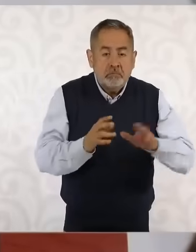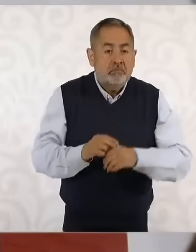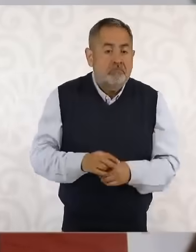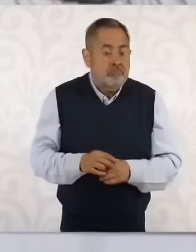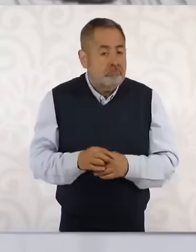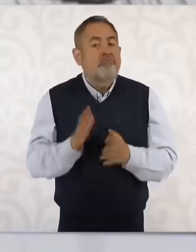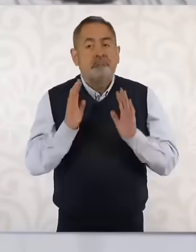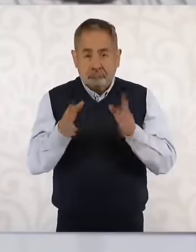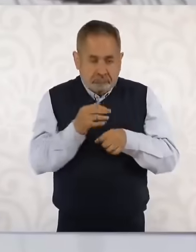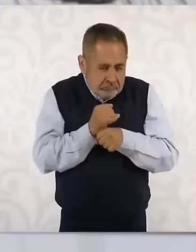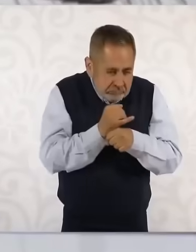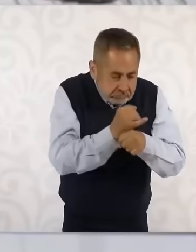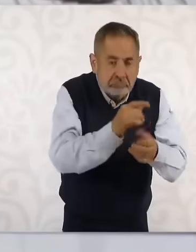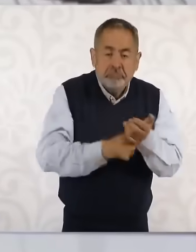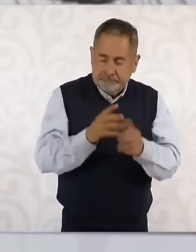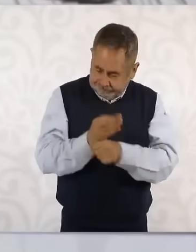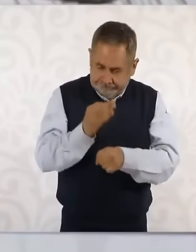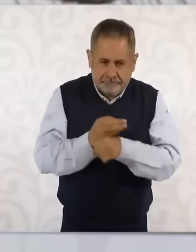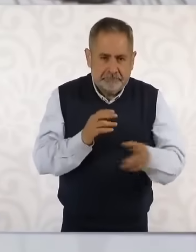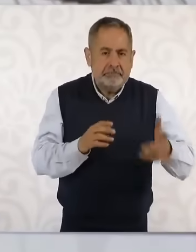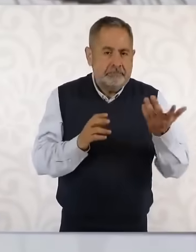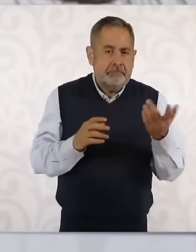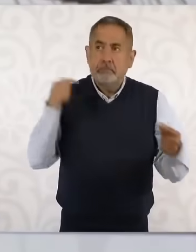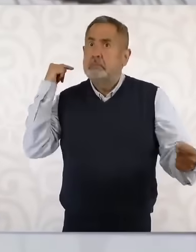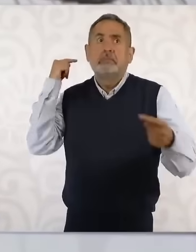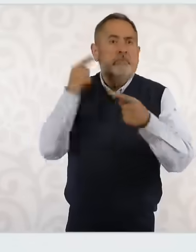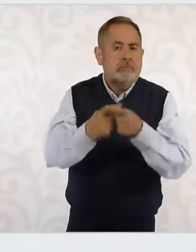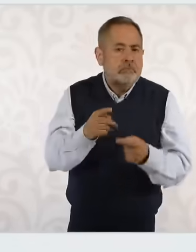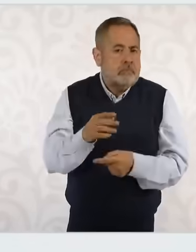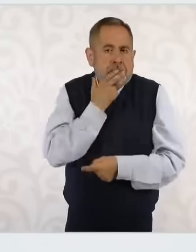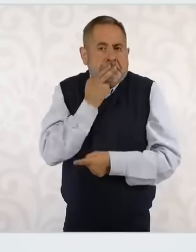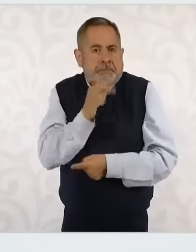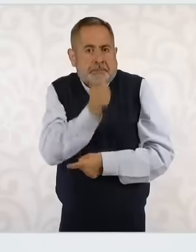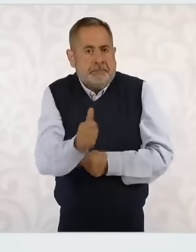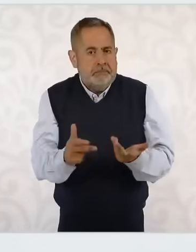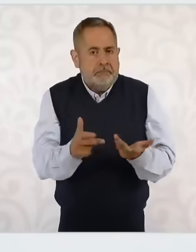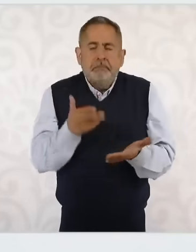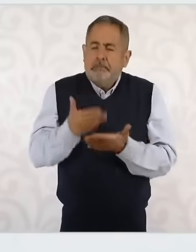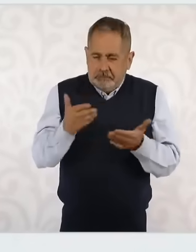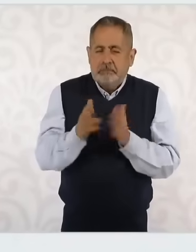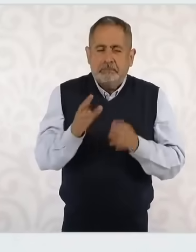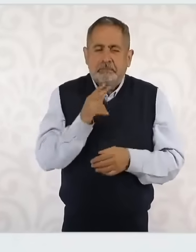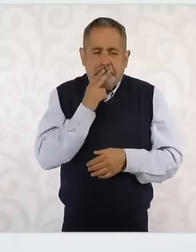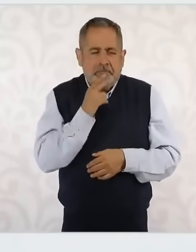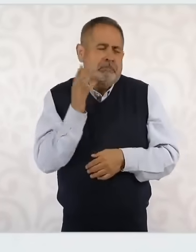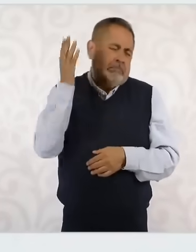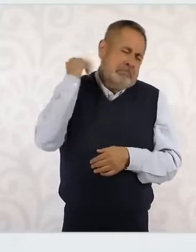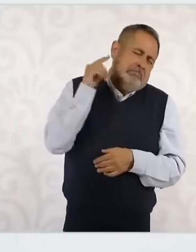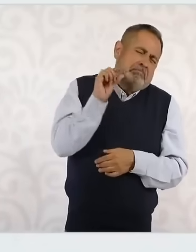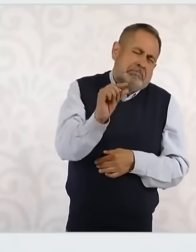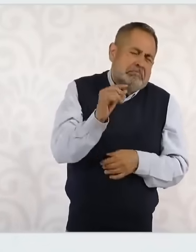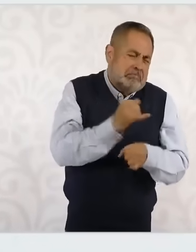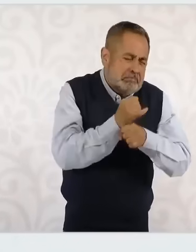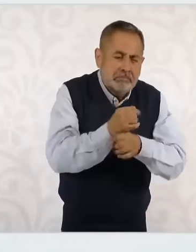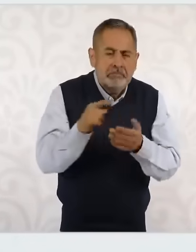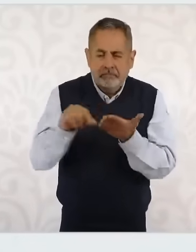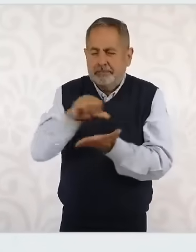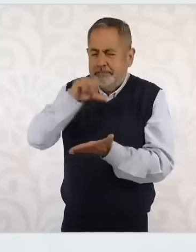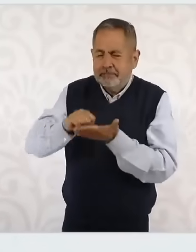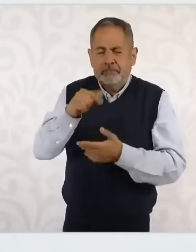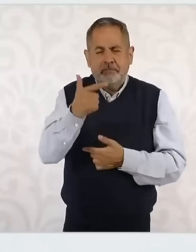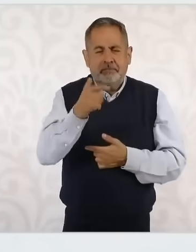en el en todo lo que llevaba la fiscalía. Algo se había hecho en su momento con el centro Geo,